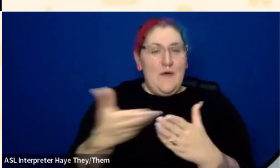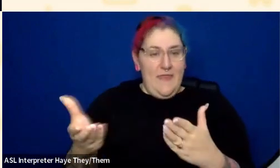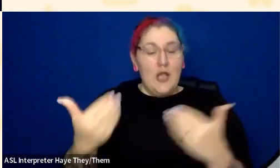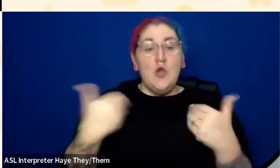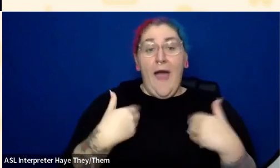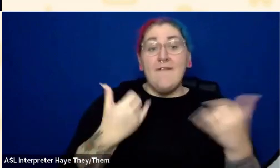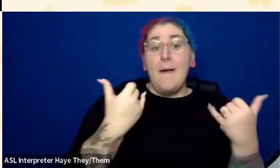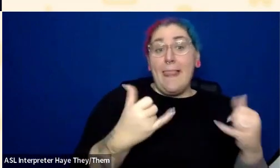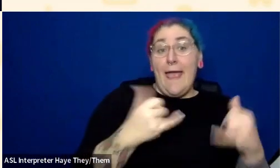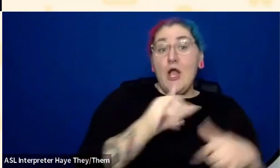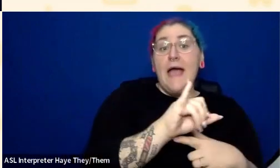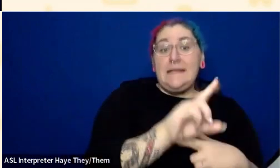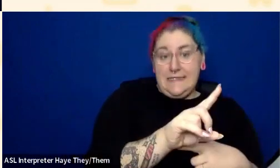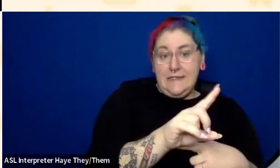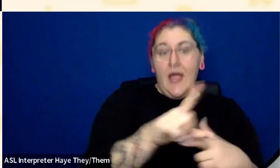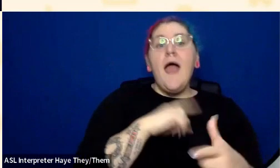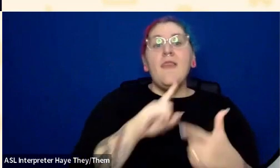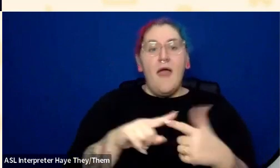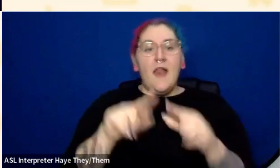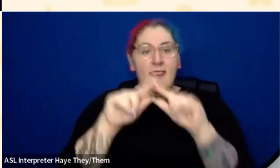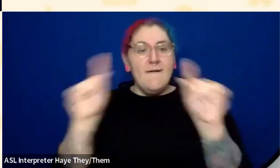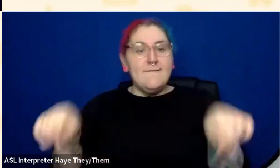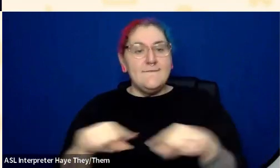Esas son las dos cosas que realmente cambian en cada uno de estos.